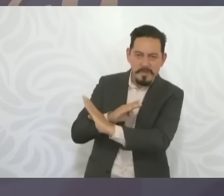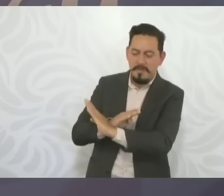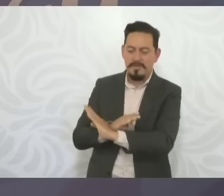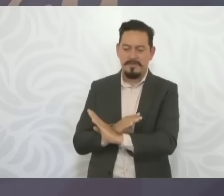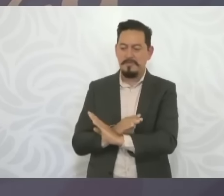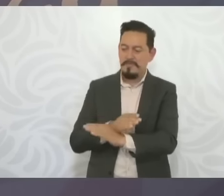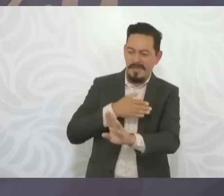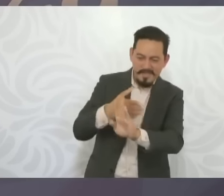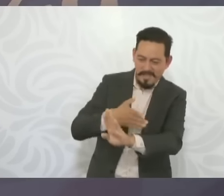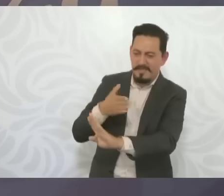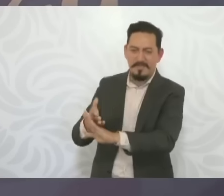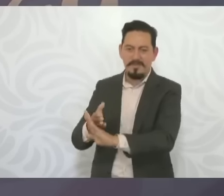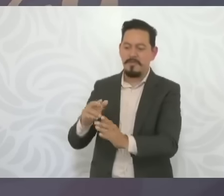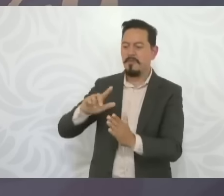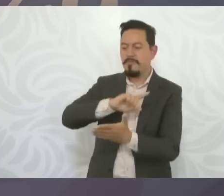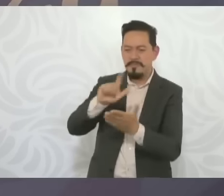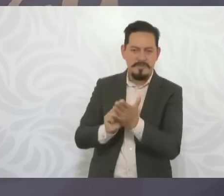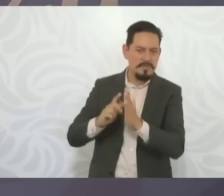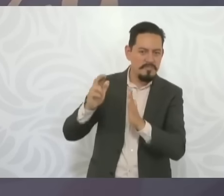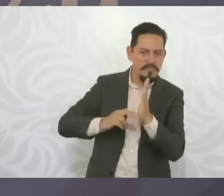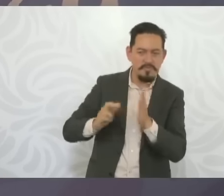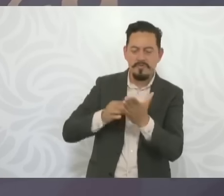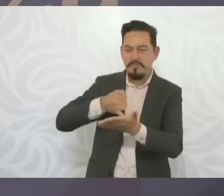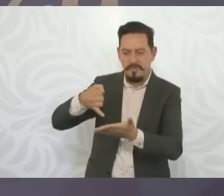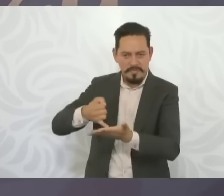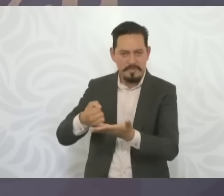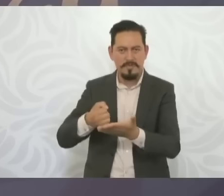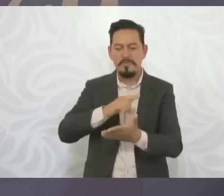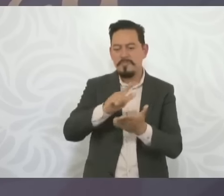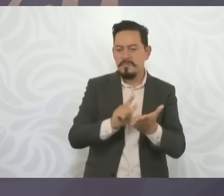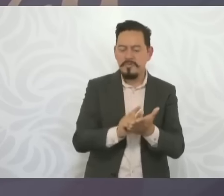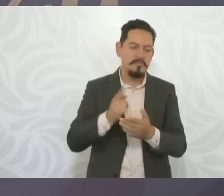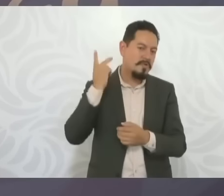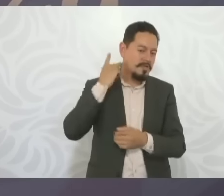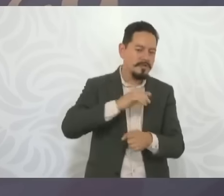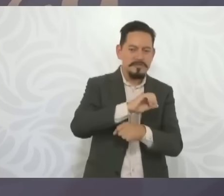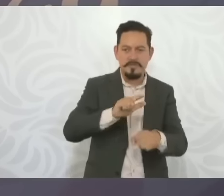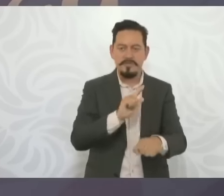la reforma agraria, la contratación colectiva, la política social y la intervención del Estado en